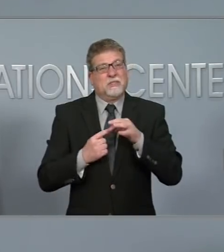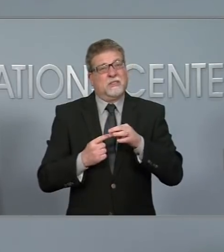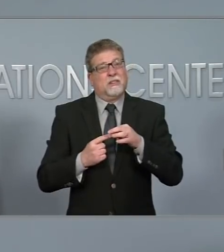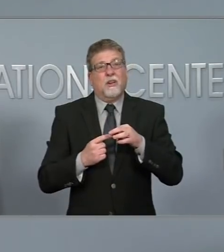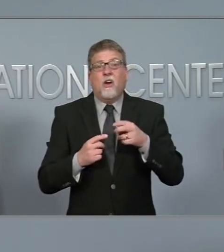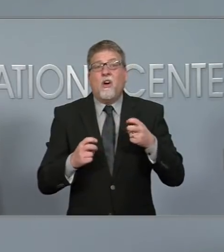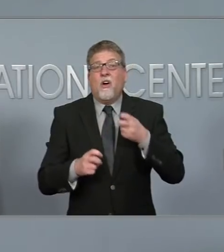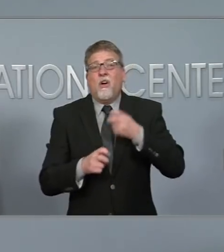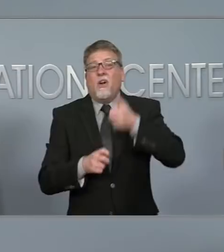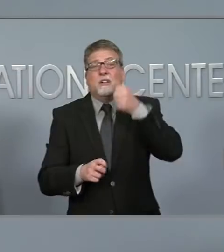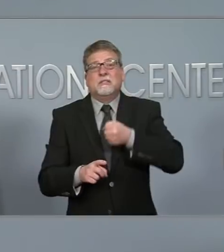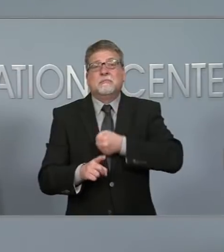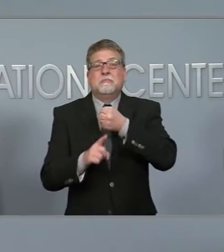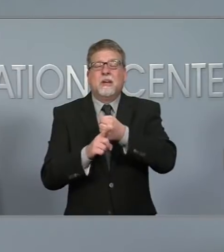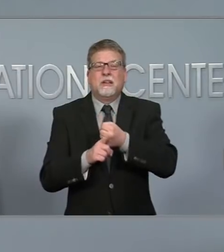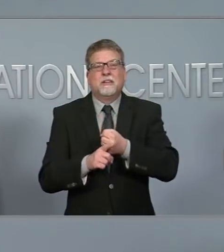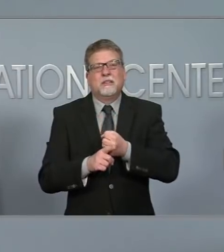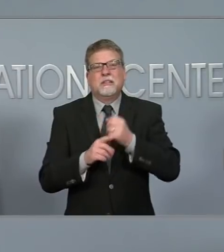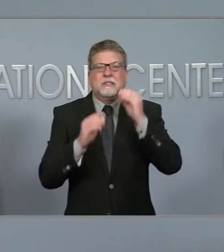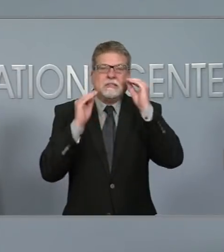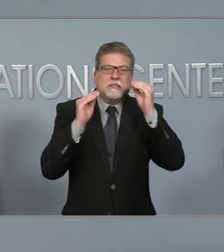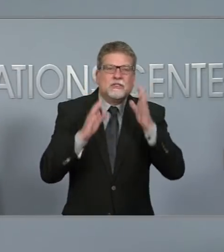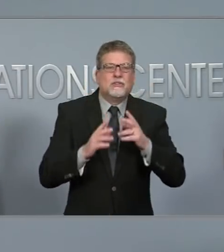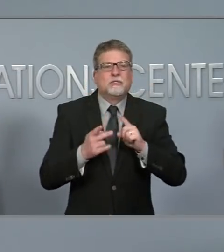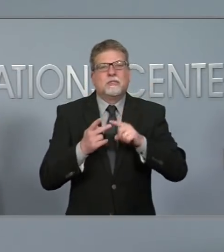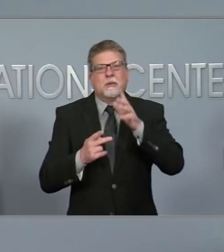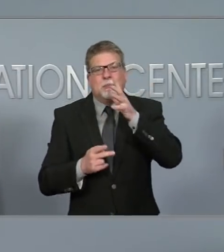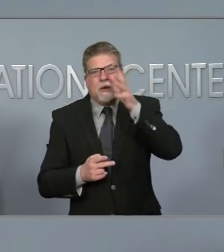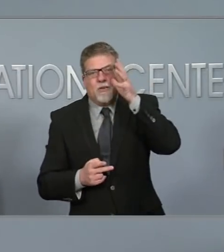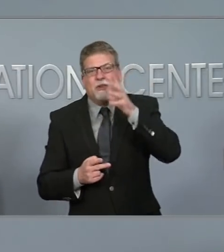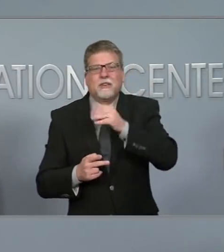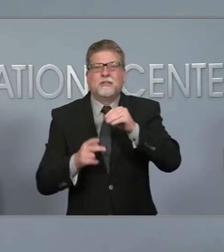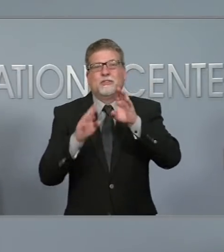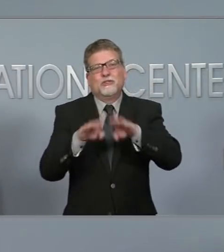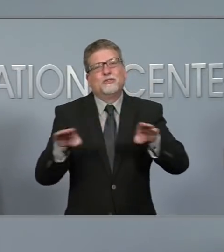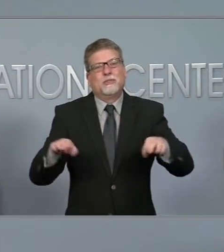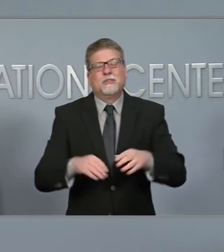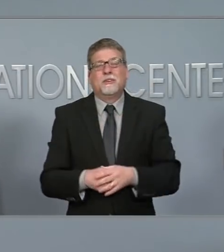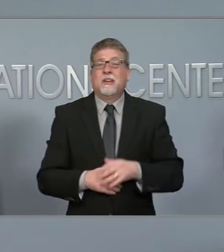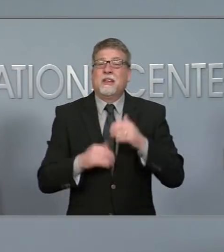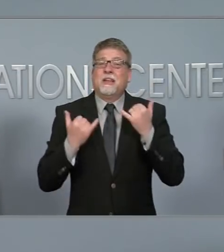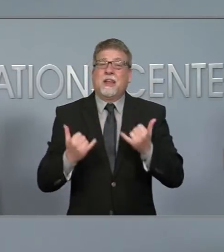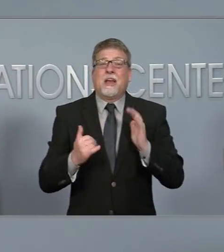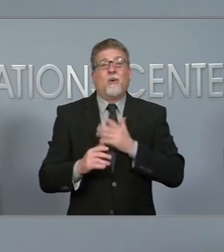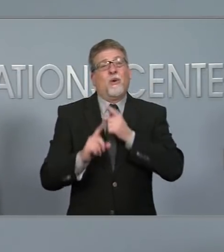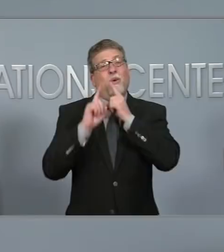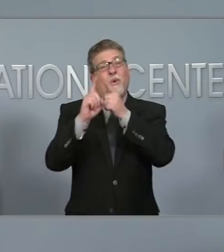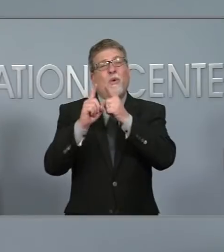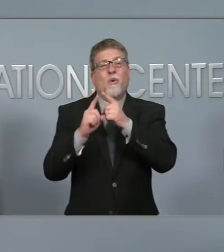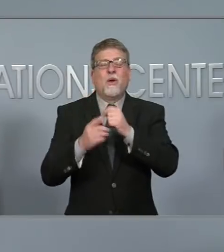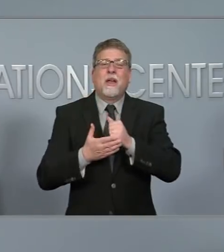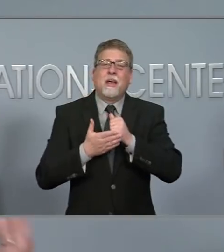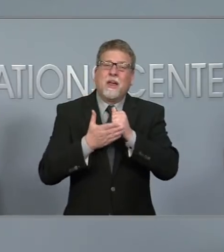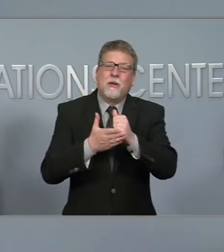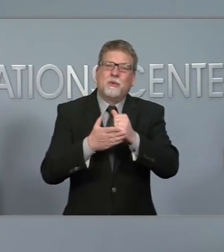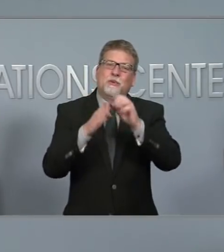Gracias secretario quien se le esta pandemia ha sido difícil